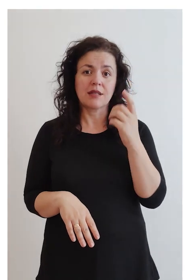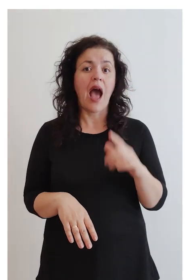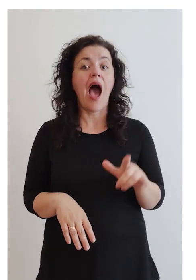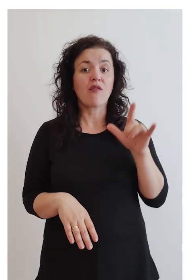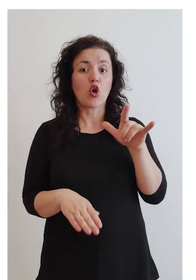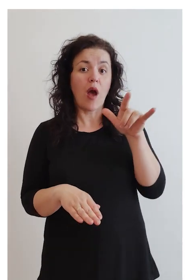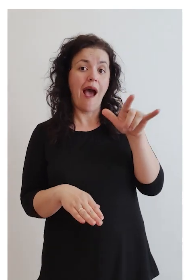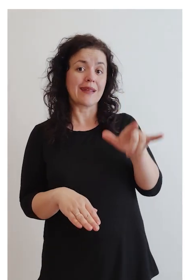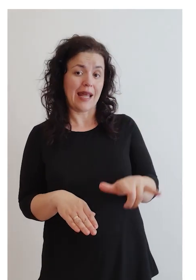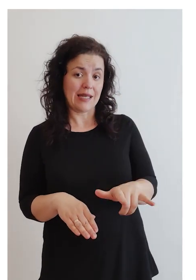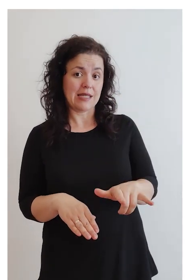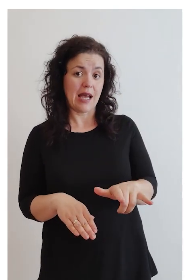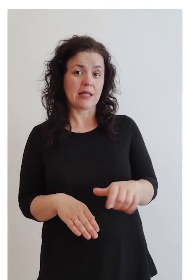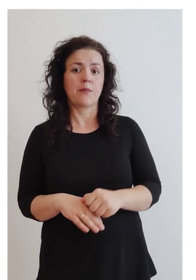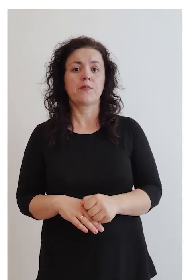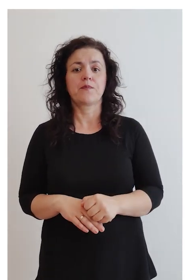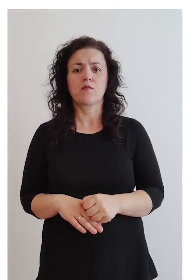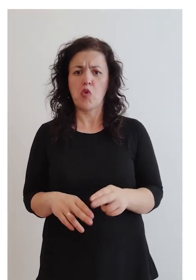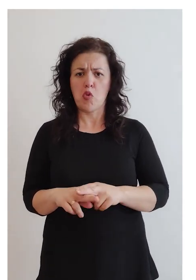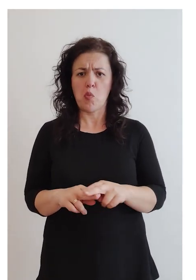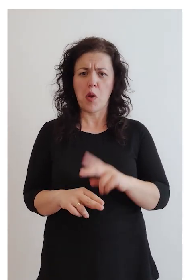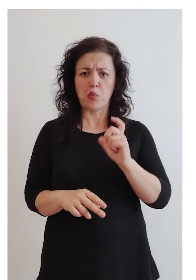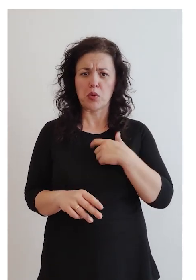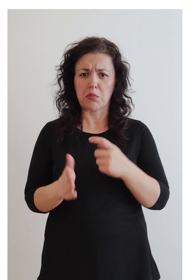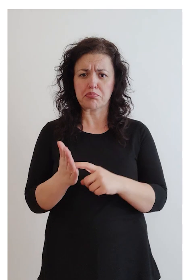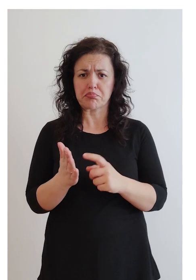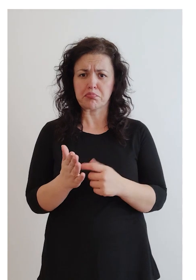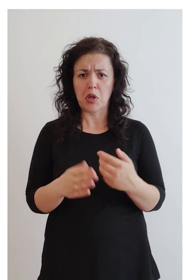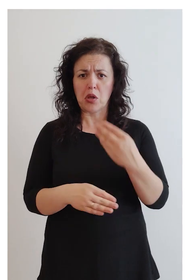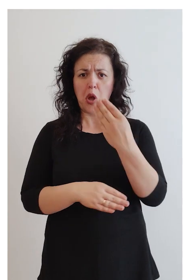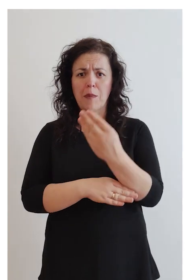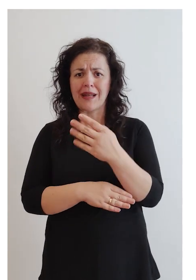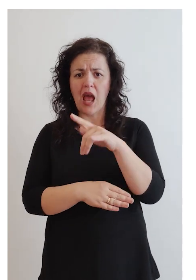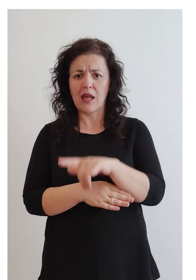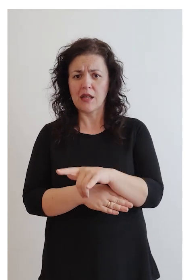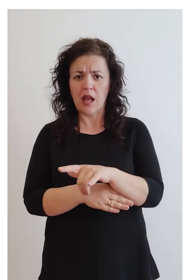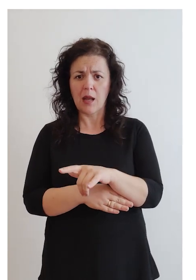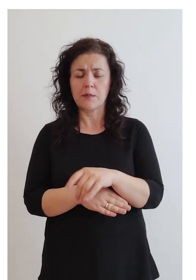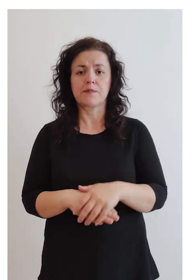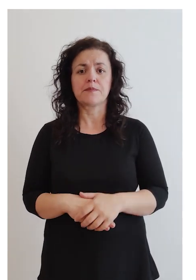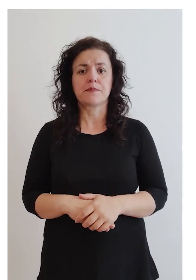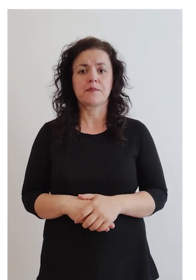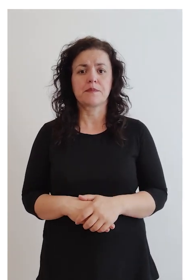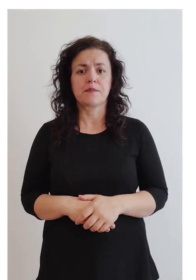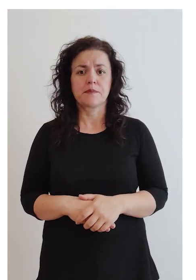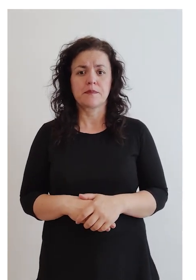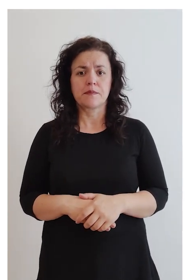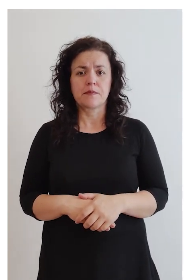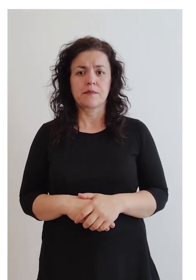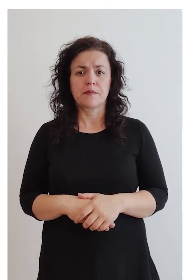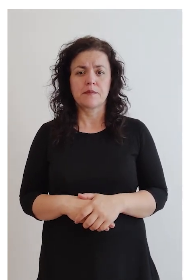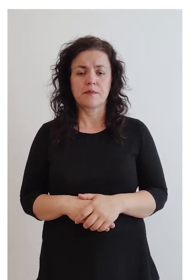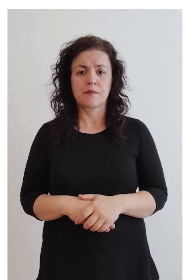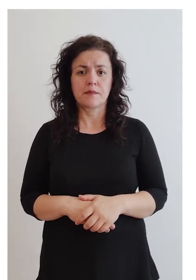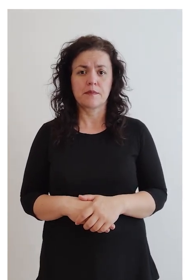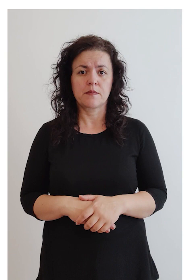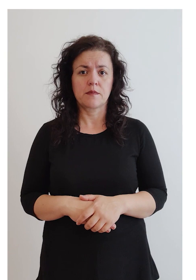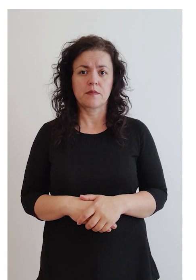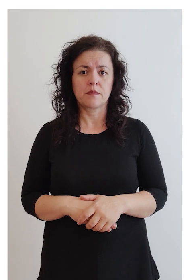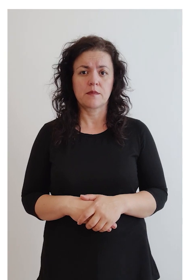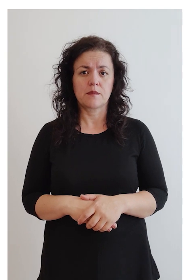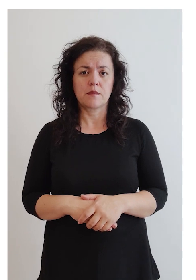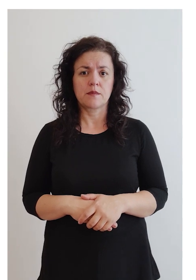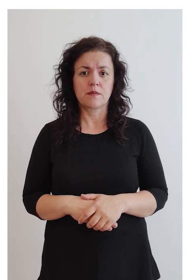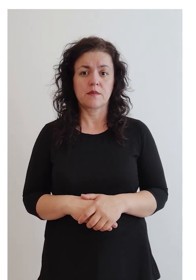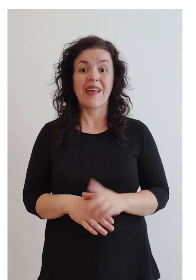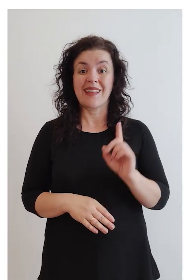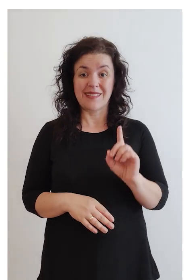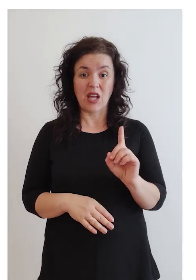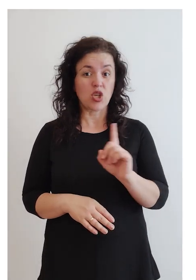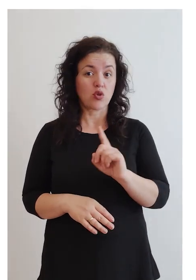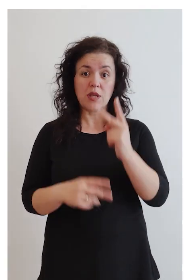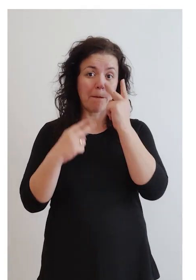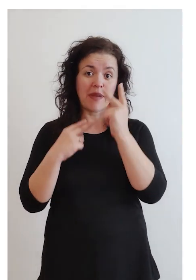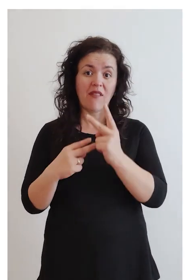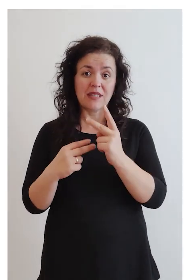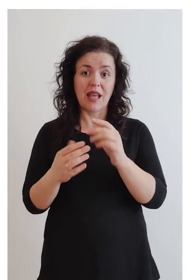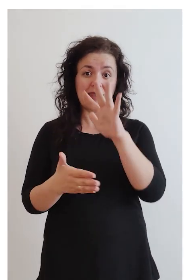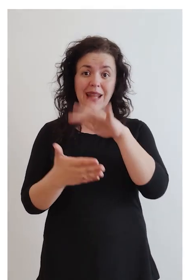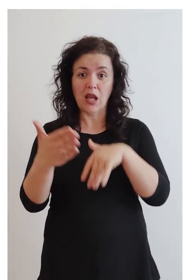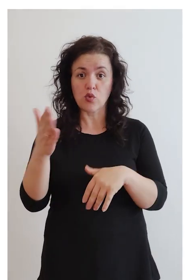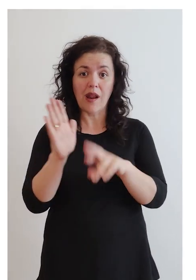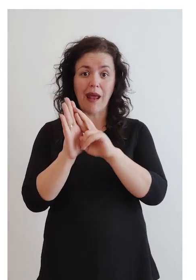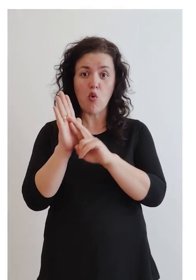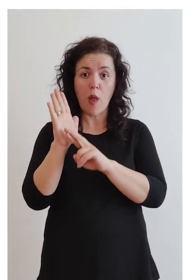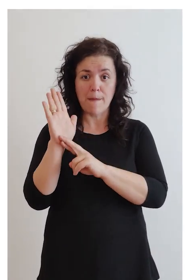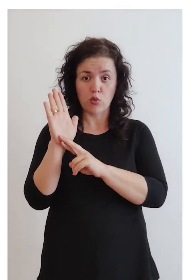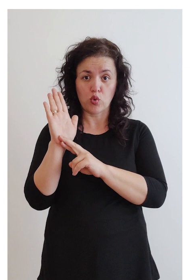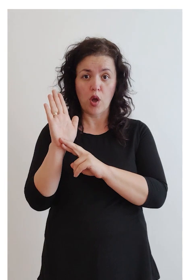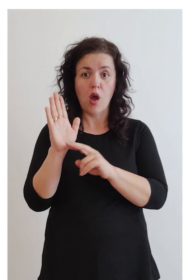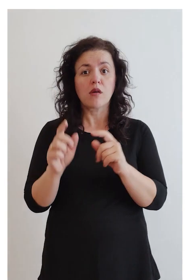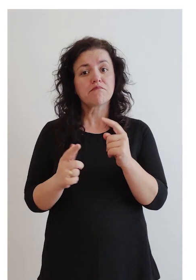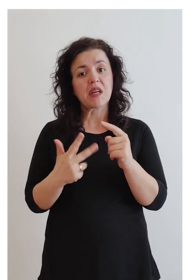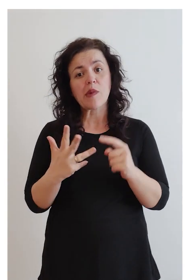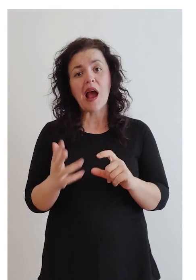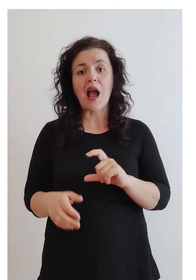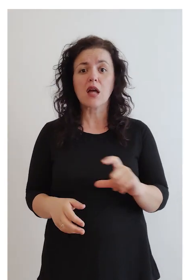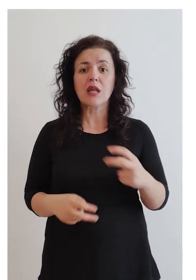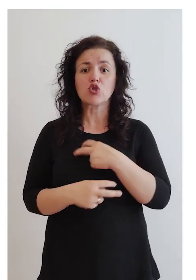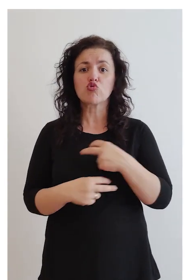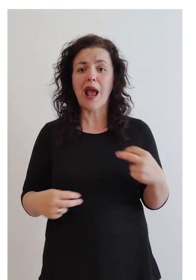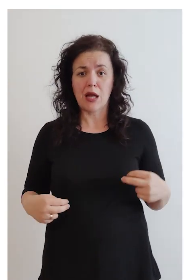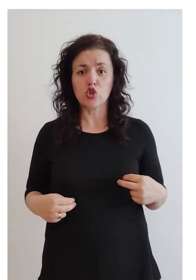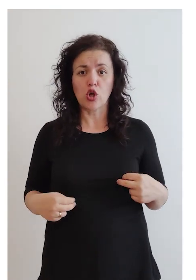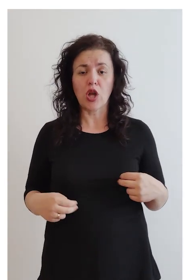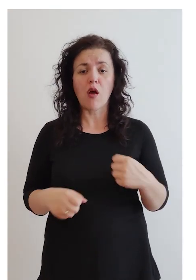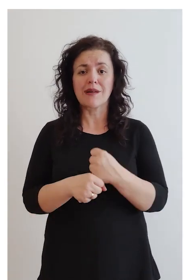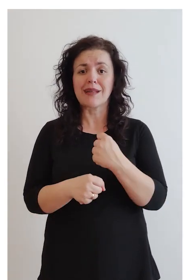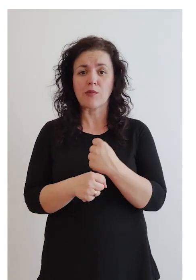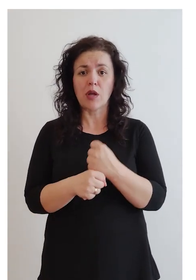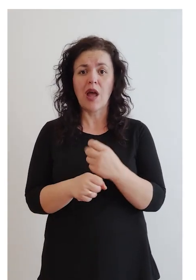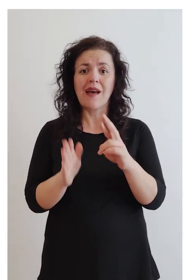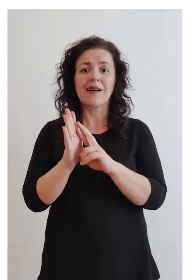Deși nu sunt prevăzute în textul regulamentului, o serie de cauze judecătorești au creat o regulă conform cărea, în cazul unei întârzieri la sosire mai mare de 3 ore,